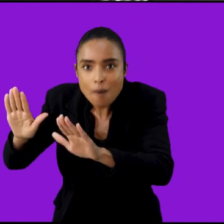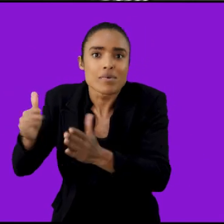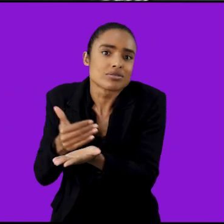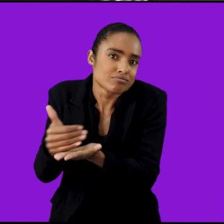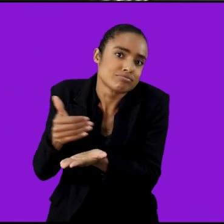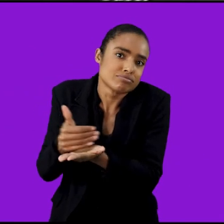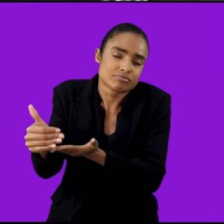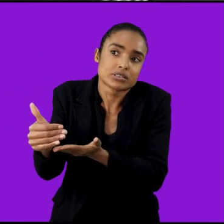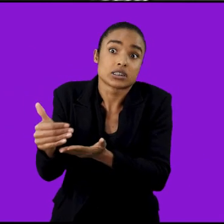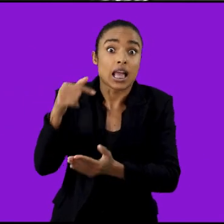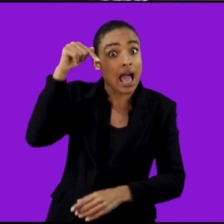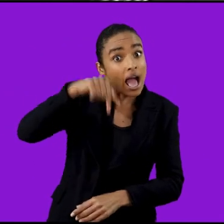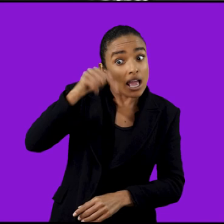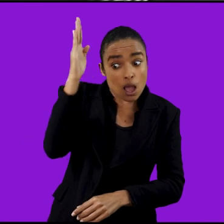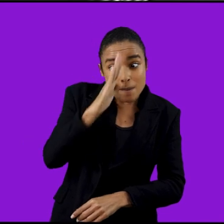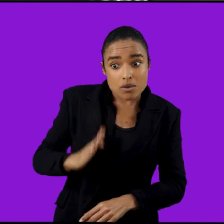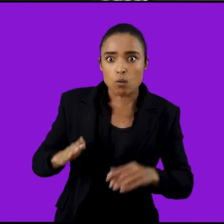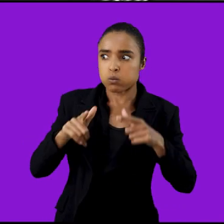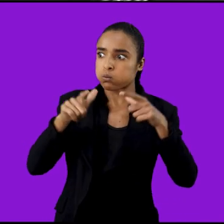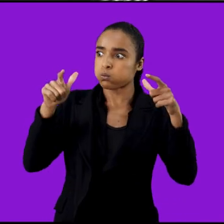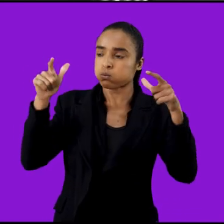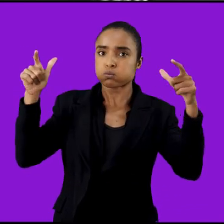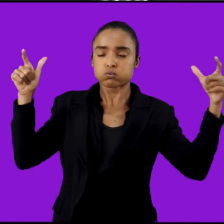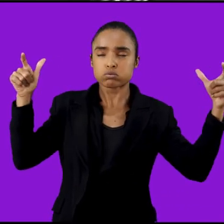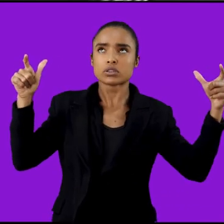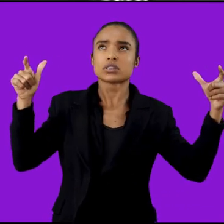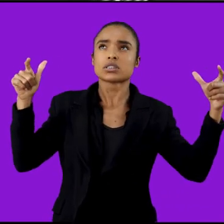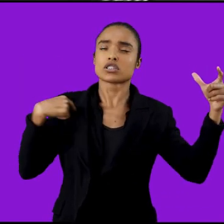né, o Brasil profunda, por exemplo a gente tá apoiando, gente apoiou ano passado a Dona